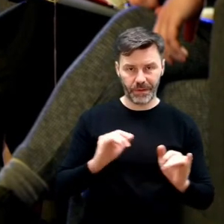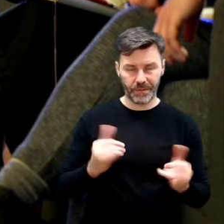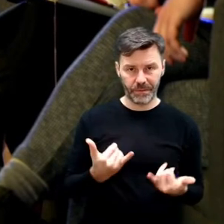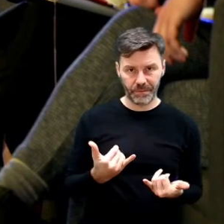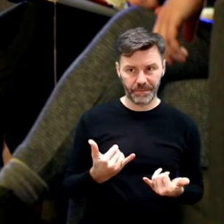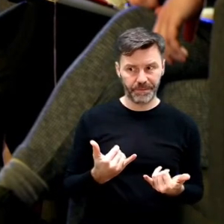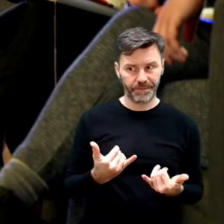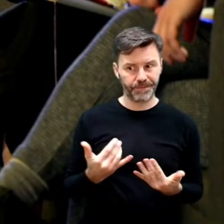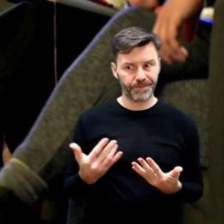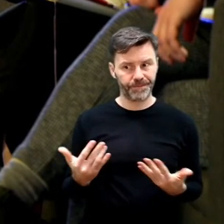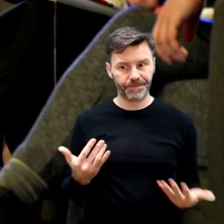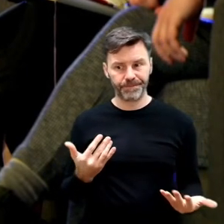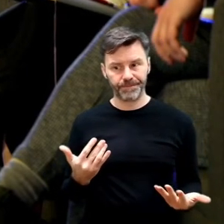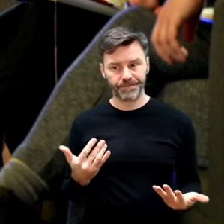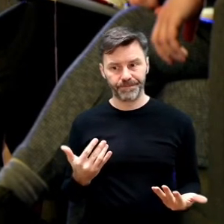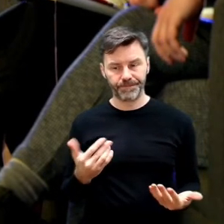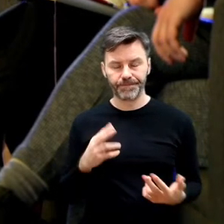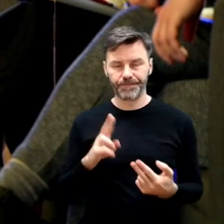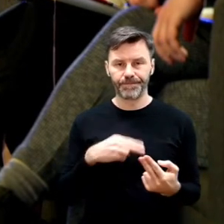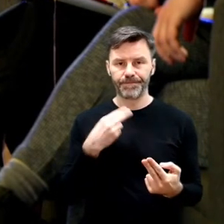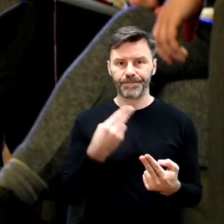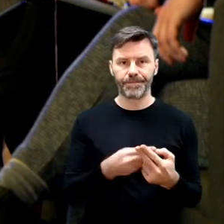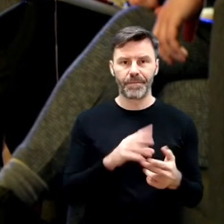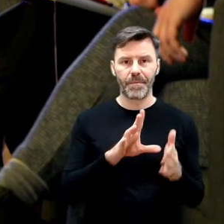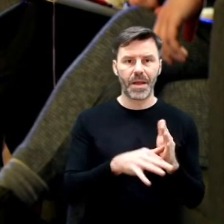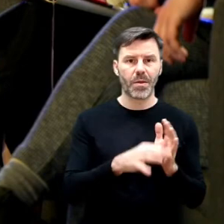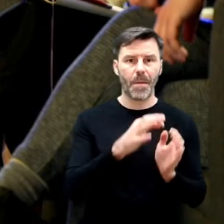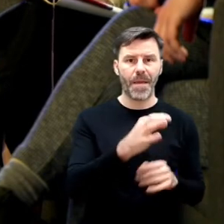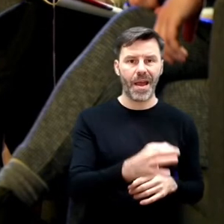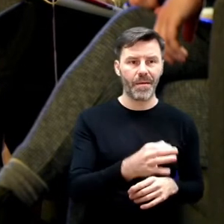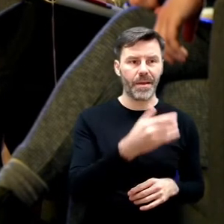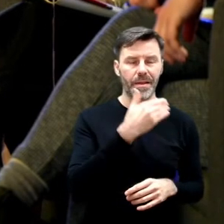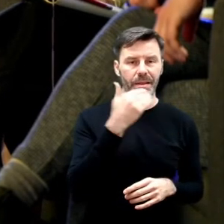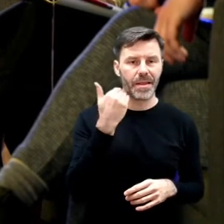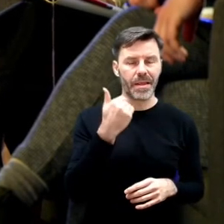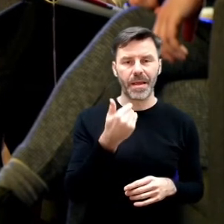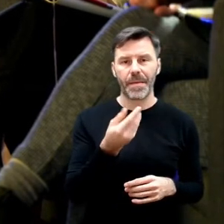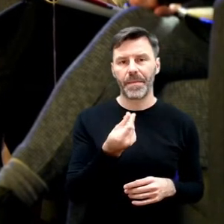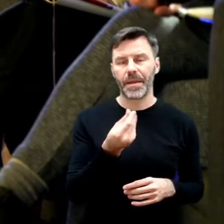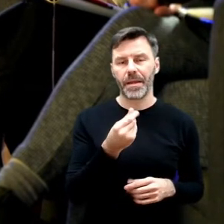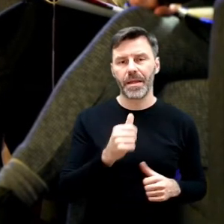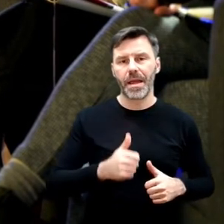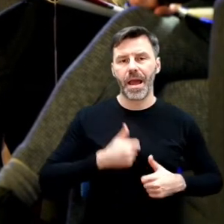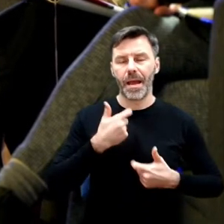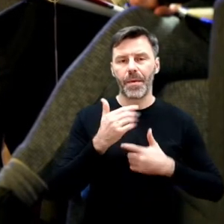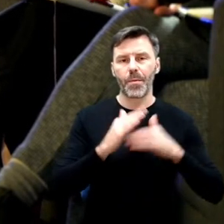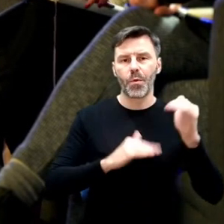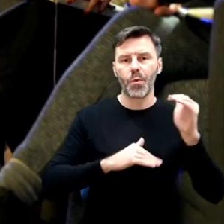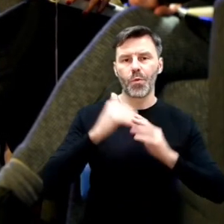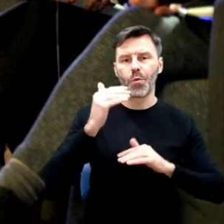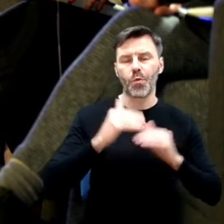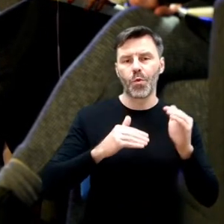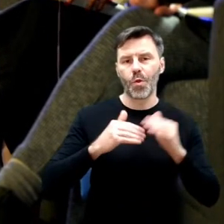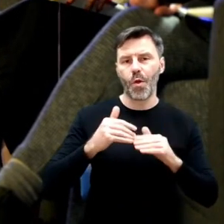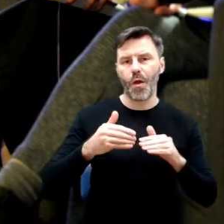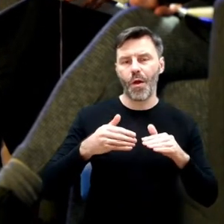nie stać w małych miejscowościach na garaże podziemne i te takie projekty po prostu nie wychodzą. Z kolei często takie zakusy, żeby miejsca